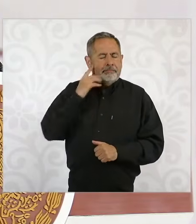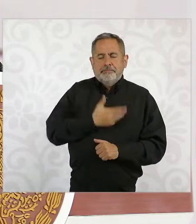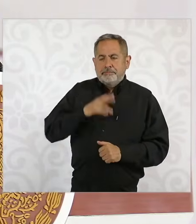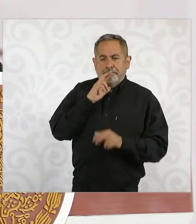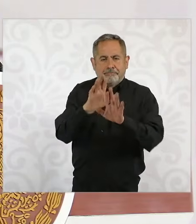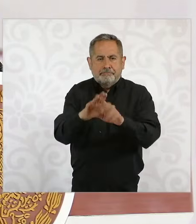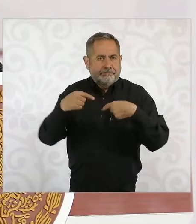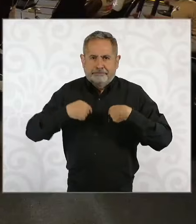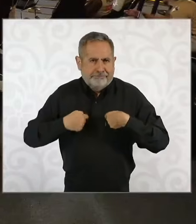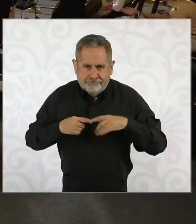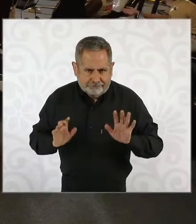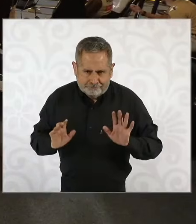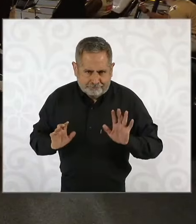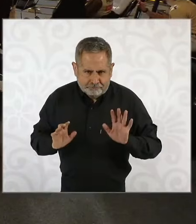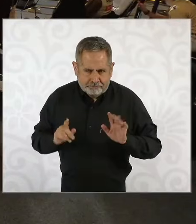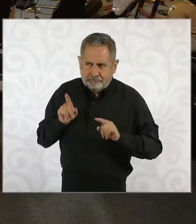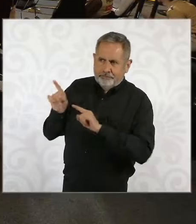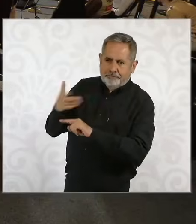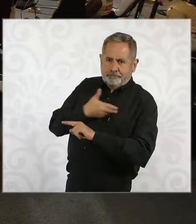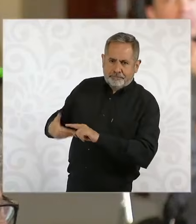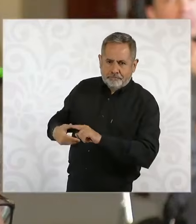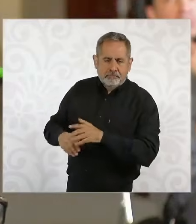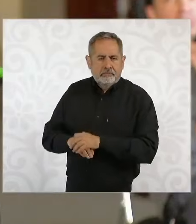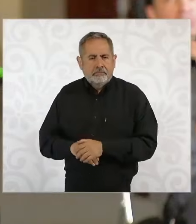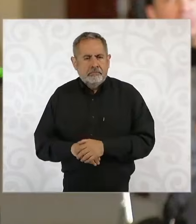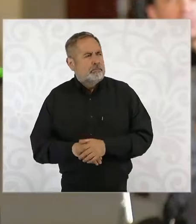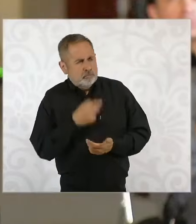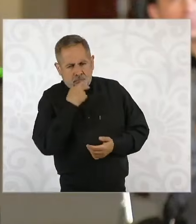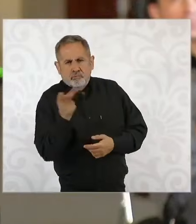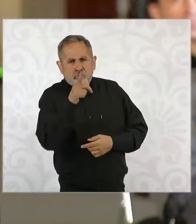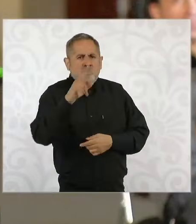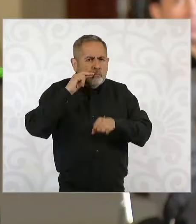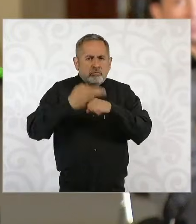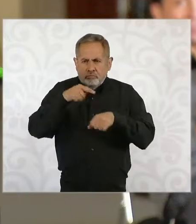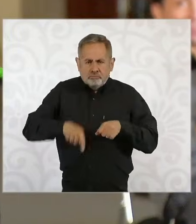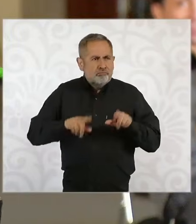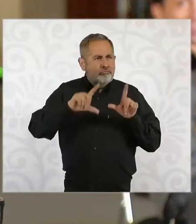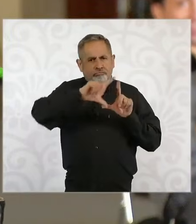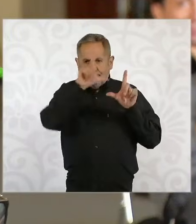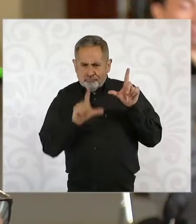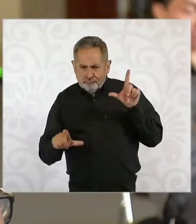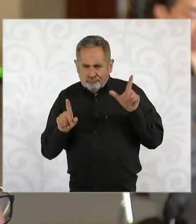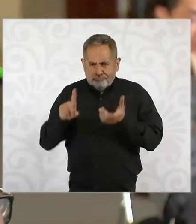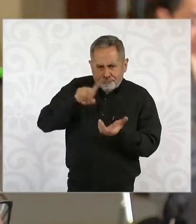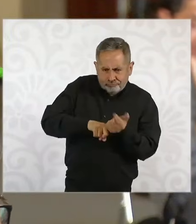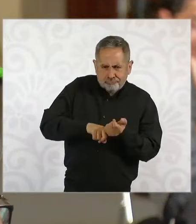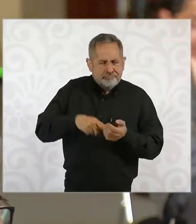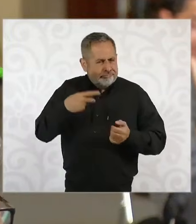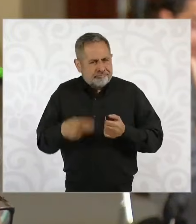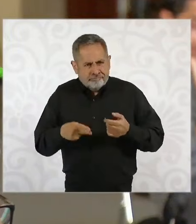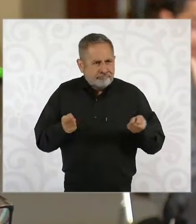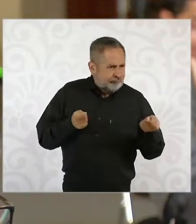no es usted como responsable de la política interna del país. Dígame si ha sido fácil o no eh